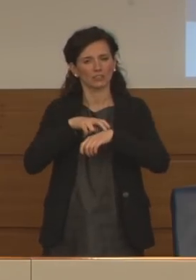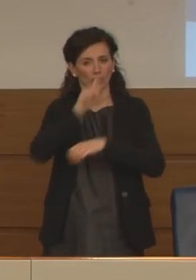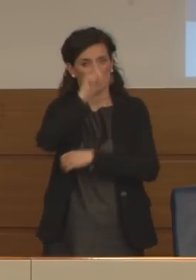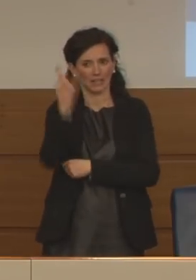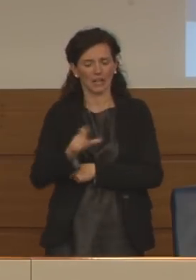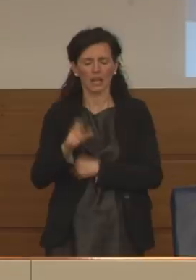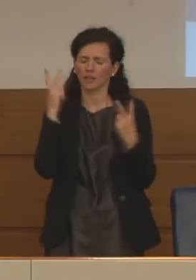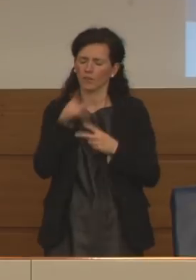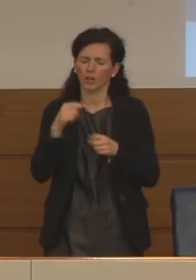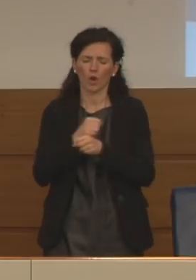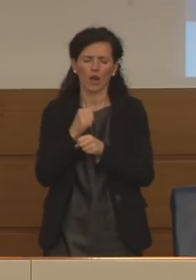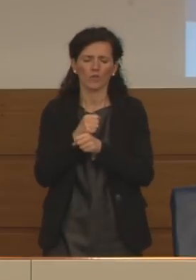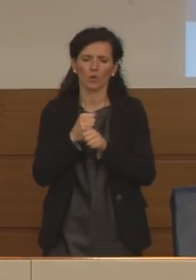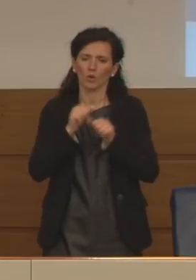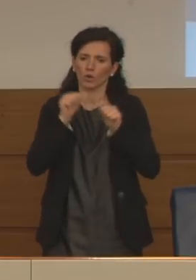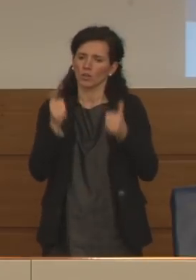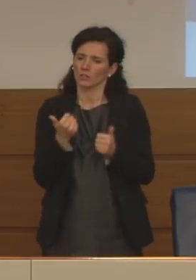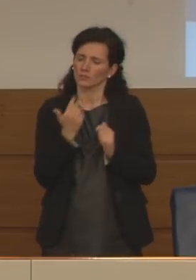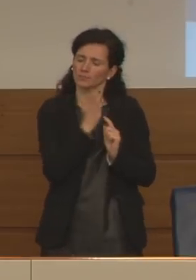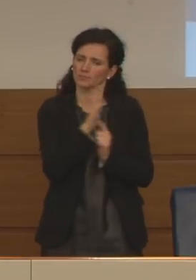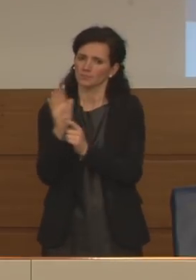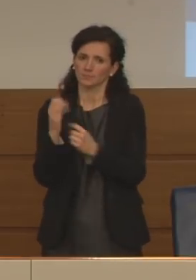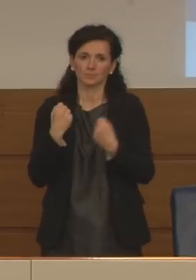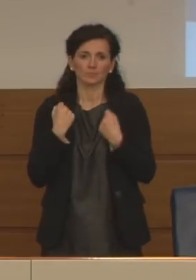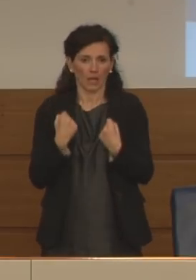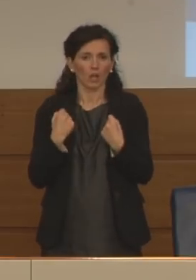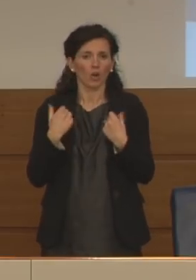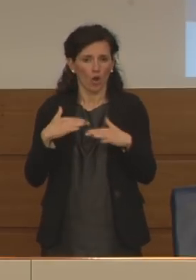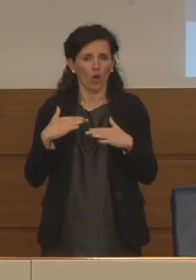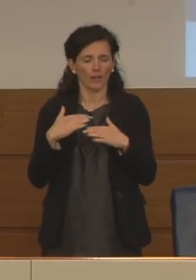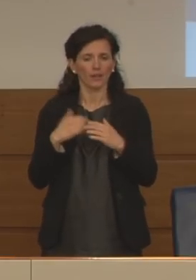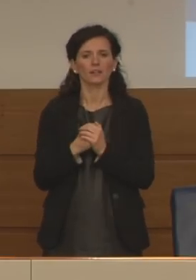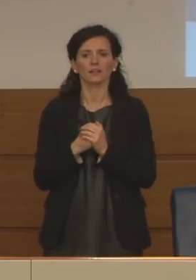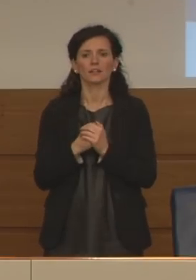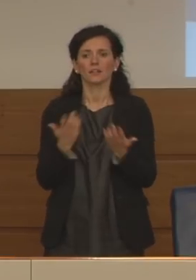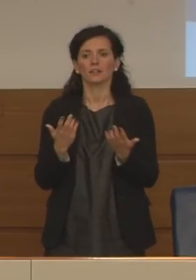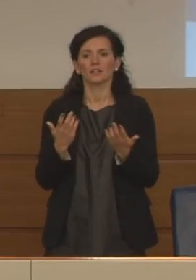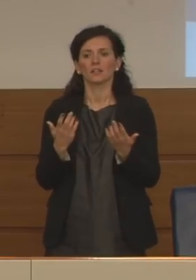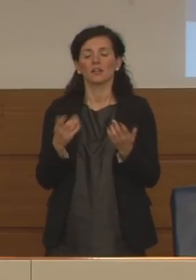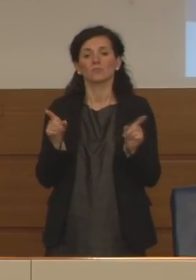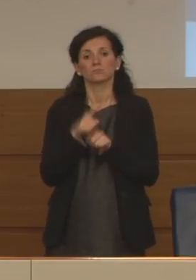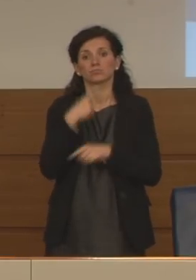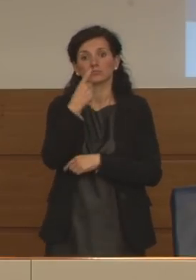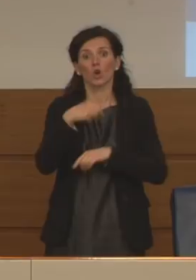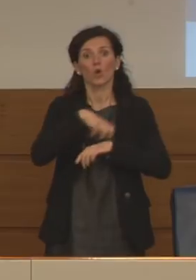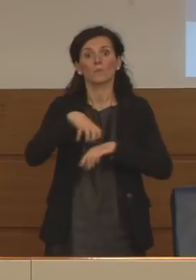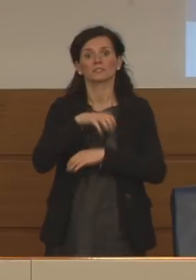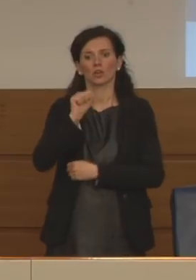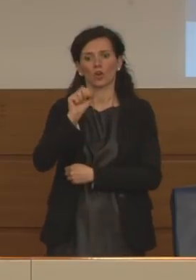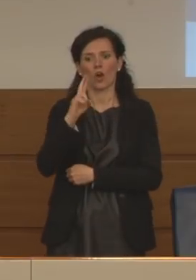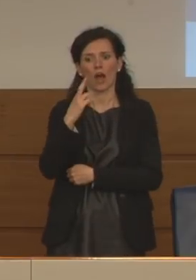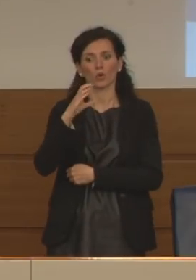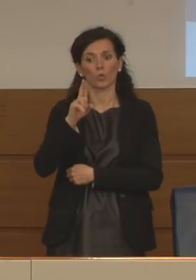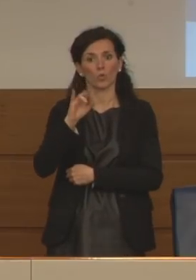E come più volte sottolineato dal Commissario Arcuri e dal Capo della Protezione Civile Borrelli,